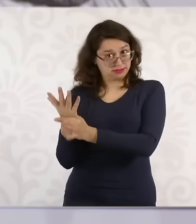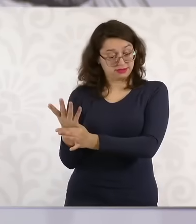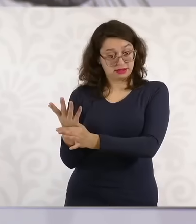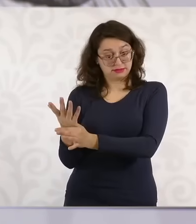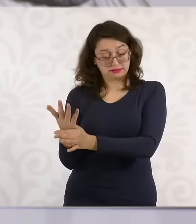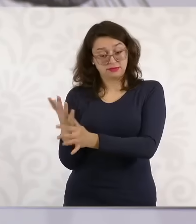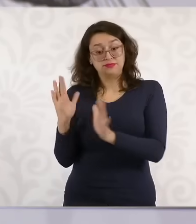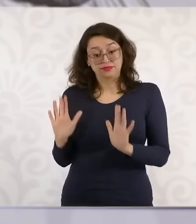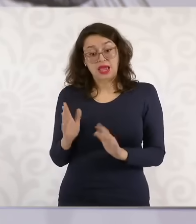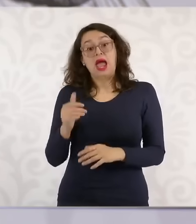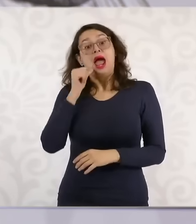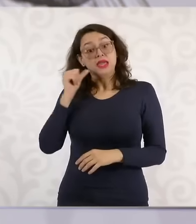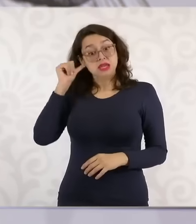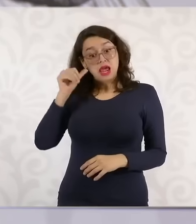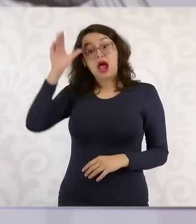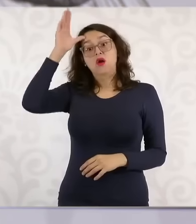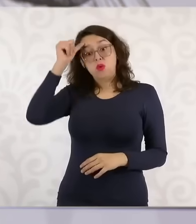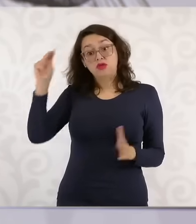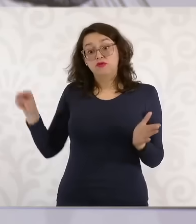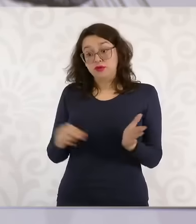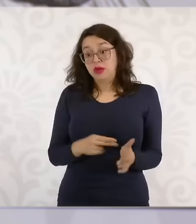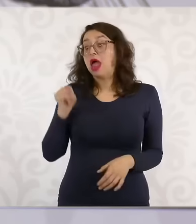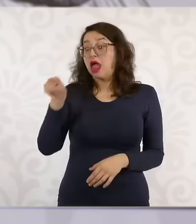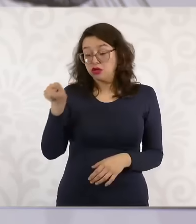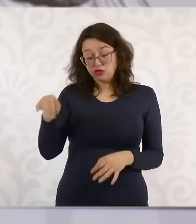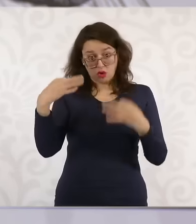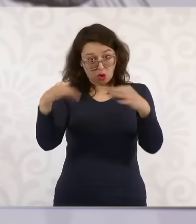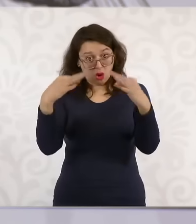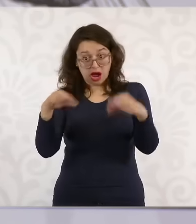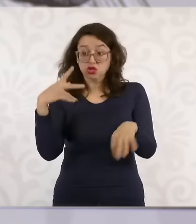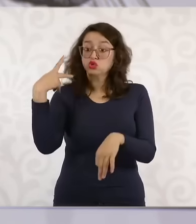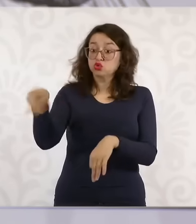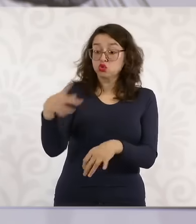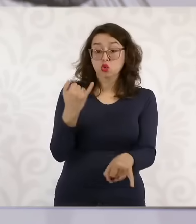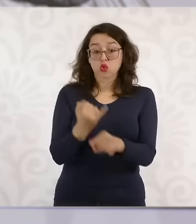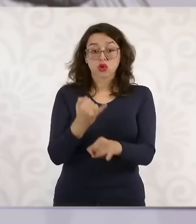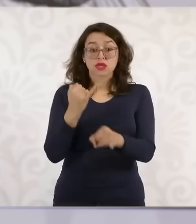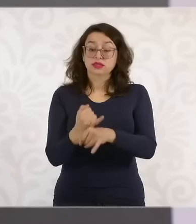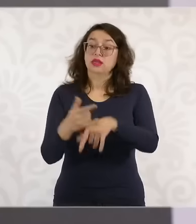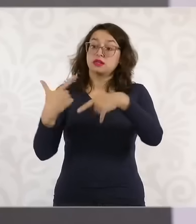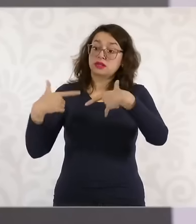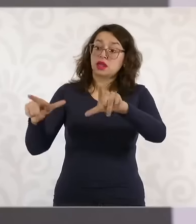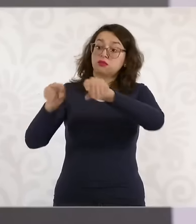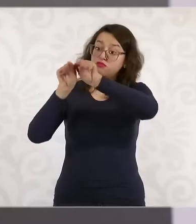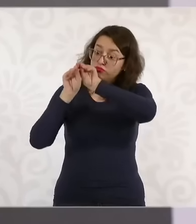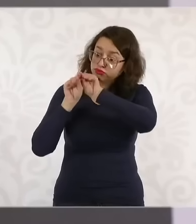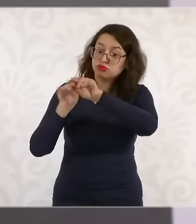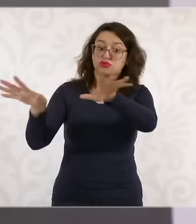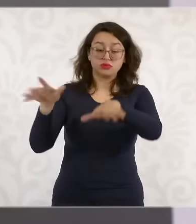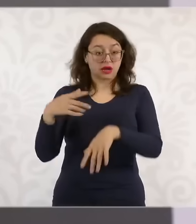se llegó a un acuerdo. Ellos publicaron en las redes el eh joven este señor que dijo, "Mire,